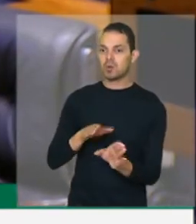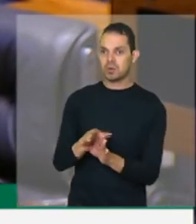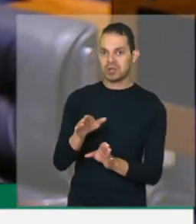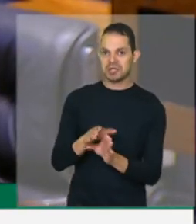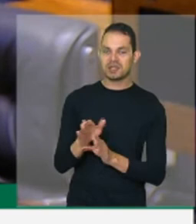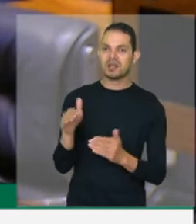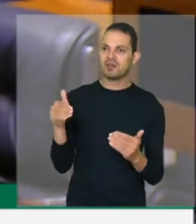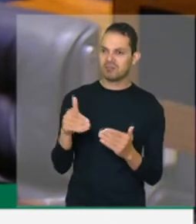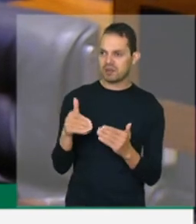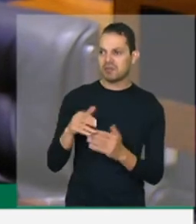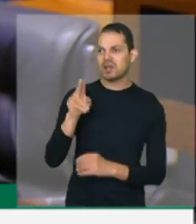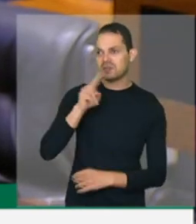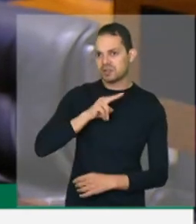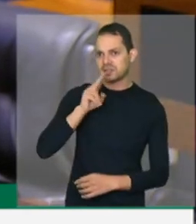FAVORÁVEL É URGÊNCIA. COMO